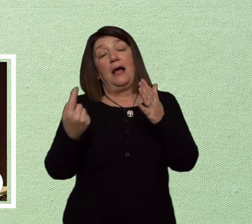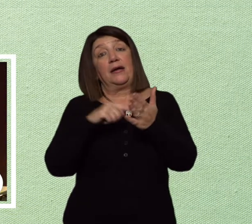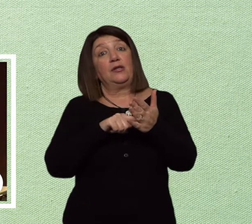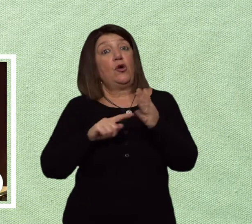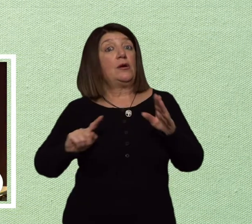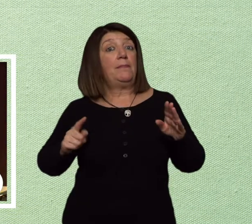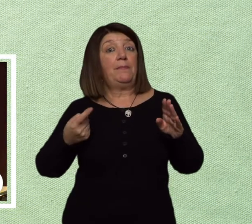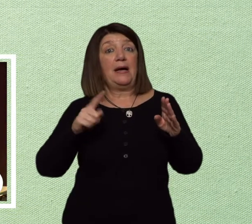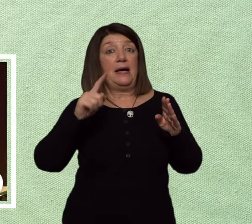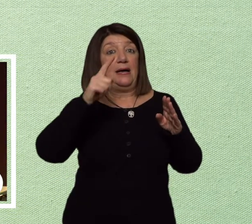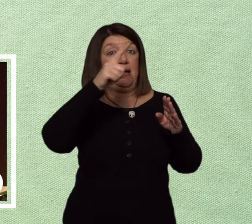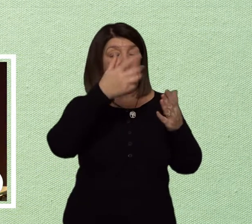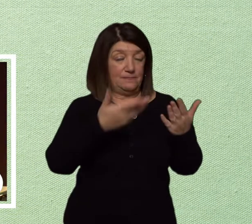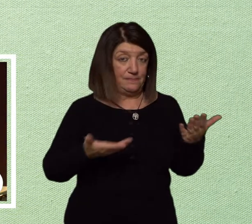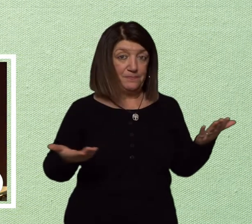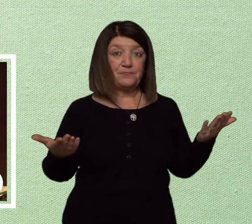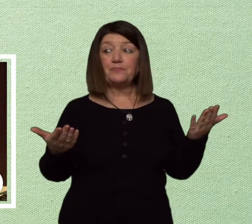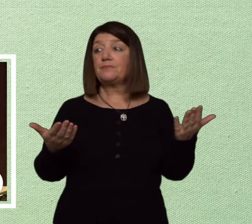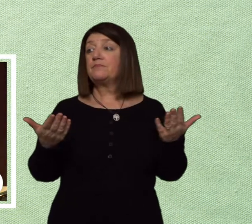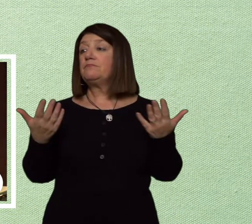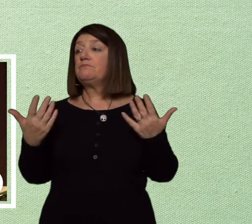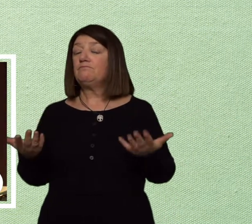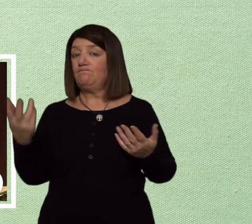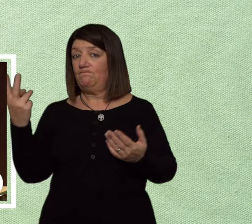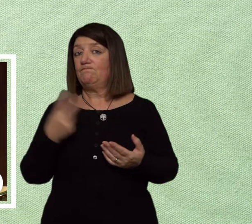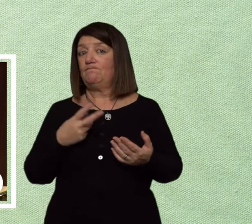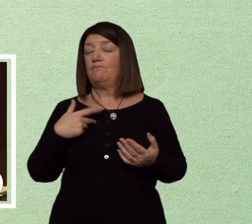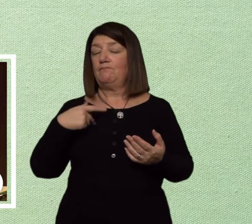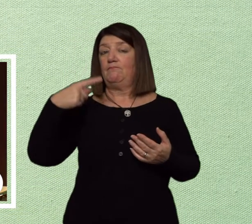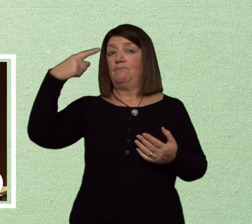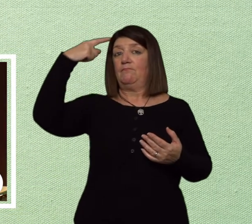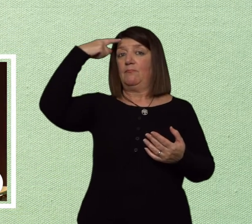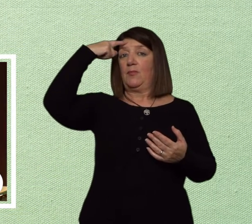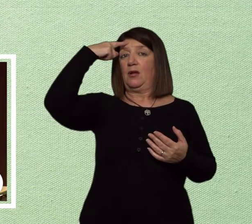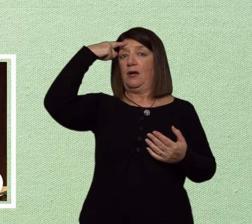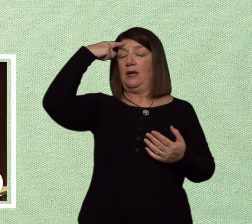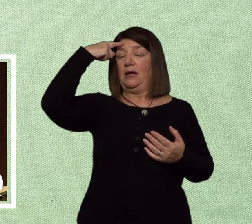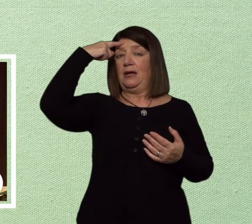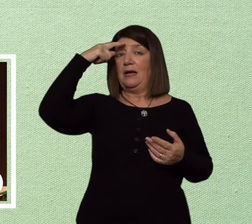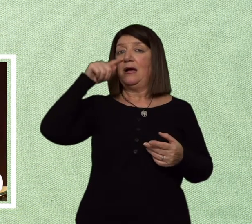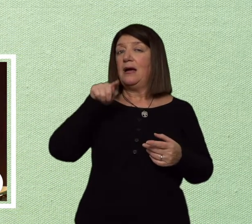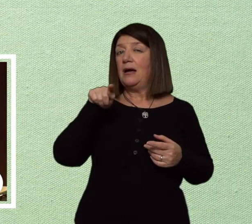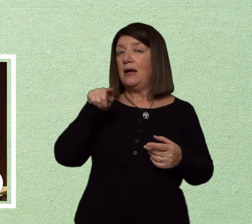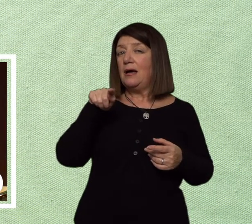ok mi vengono in mente proprio collegate a quello che hai appena detto